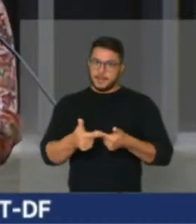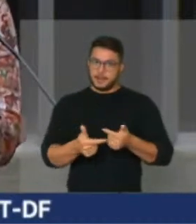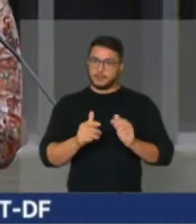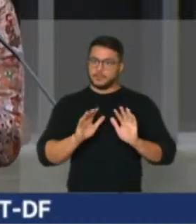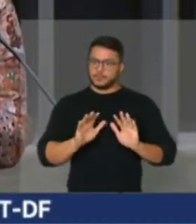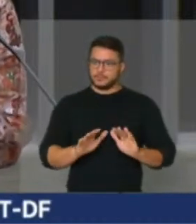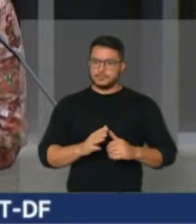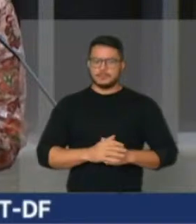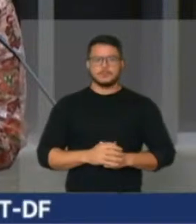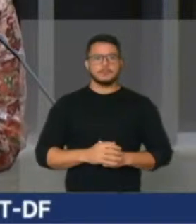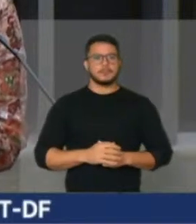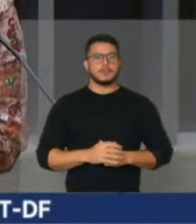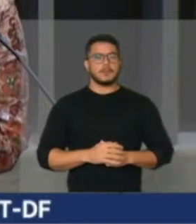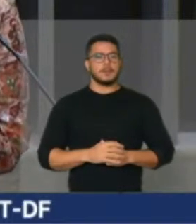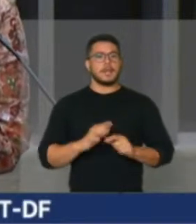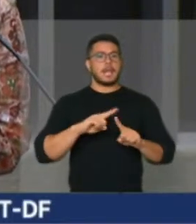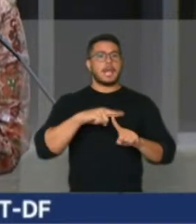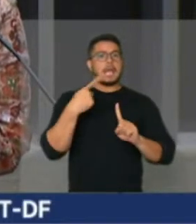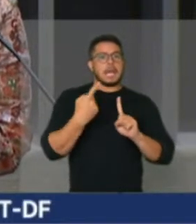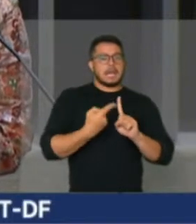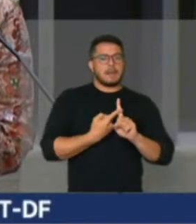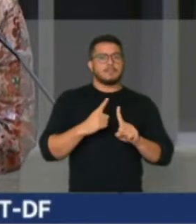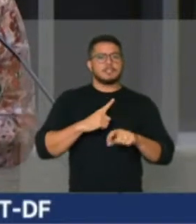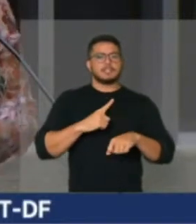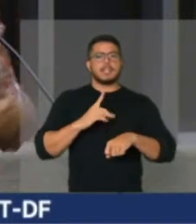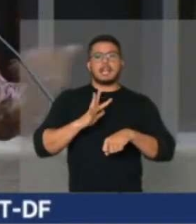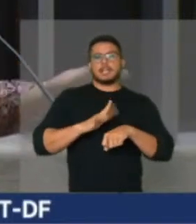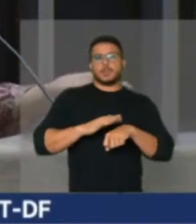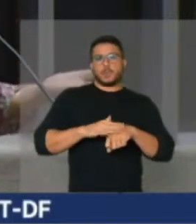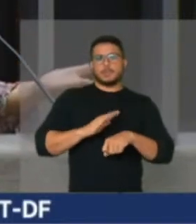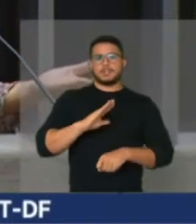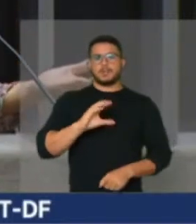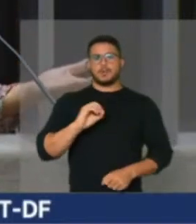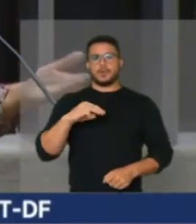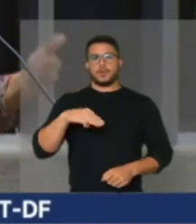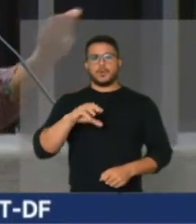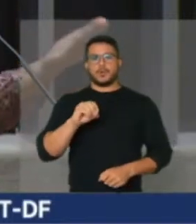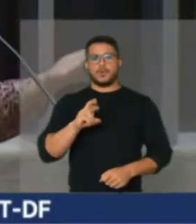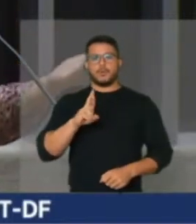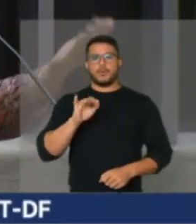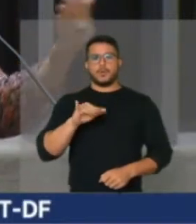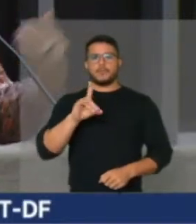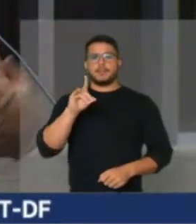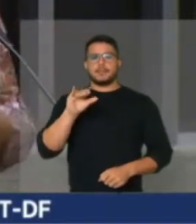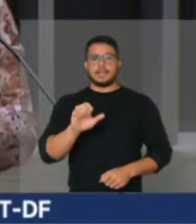TERÃO QUE ATESTAR, ATESTAR QUE NÃO PODEM RETORNAR AO SEU PRÓPRIO TRABALHO. E TÊM QUE ATESTAR QUE NÃO PODEM